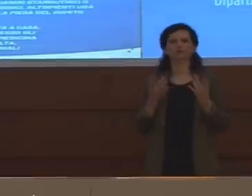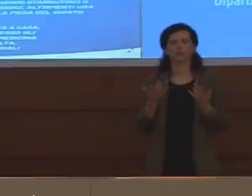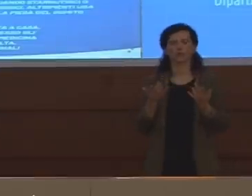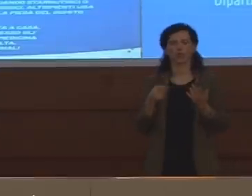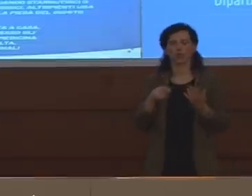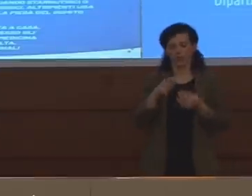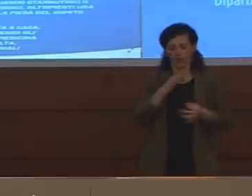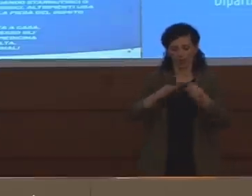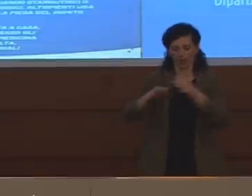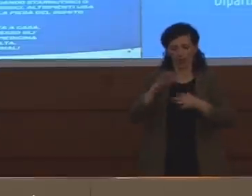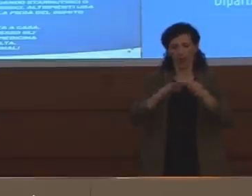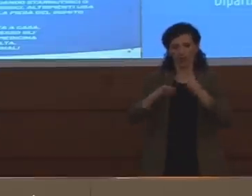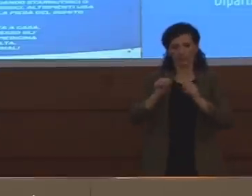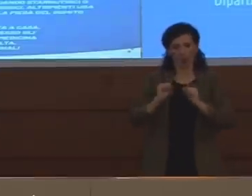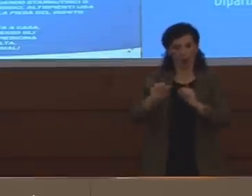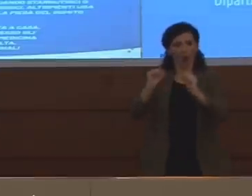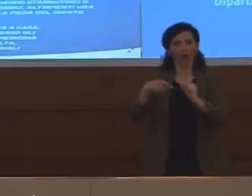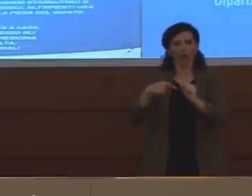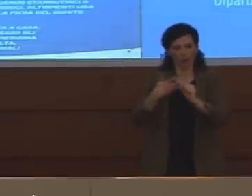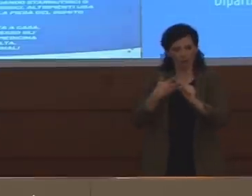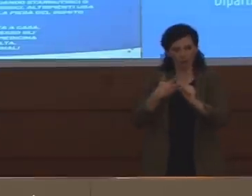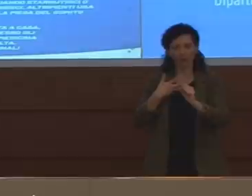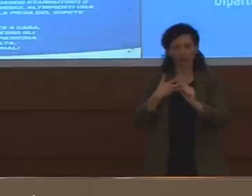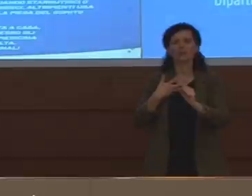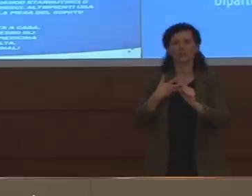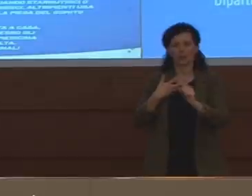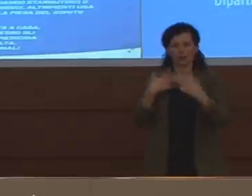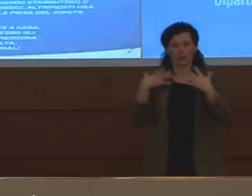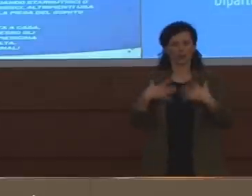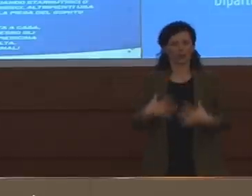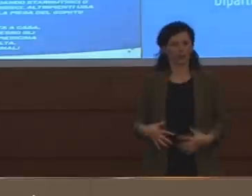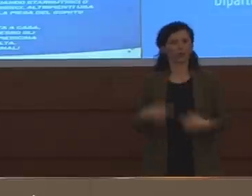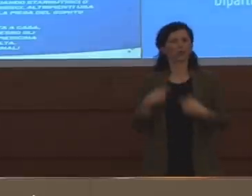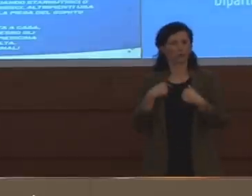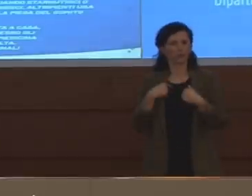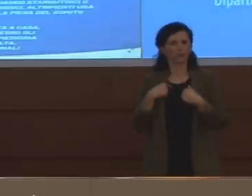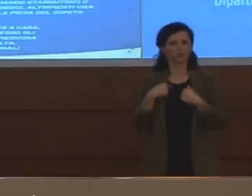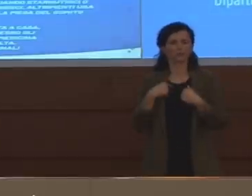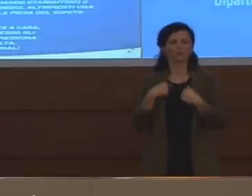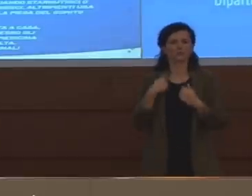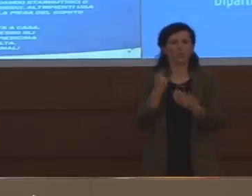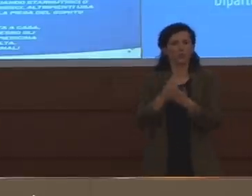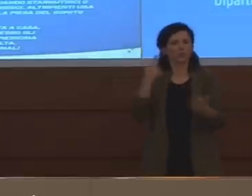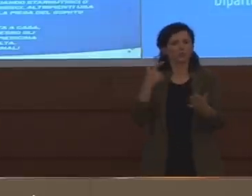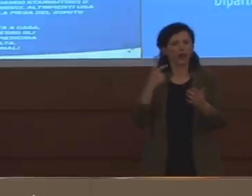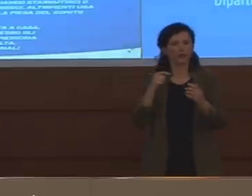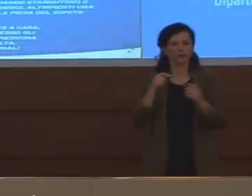del cosiddetto braccio umorale della nostra immunità al virus.